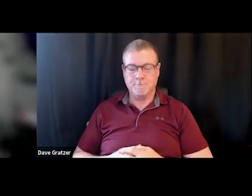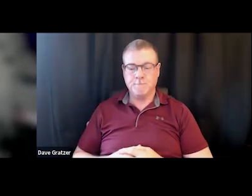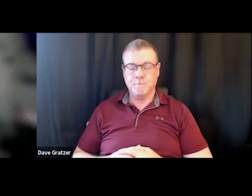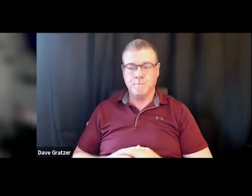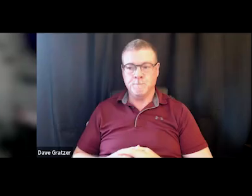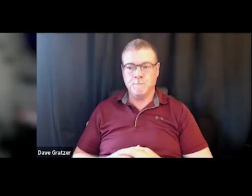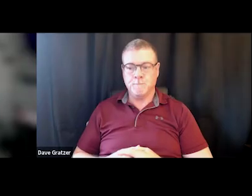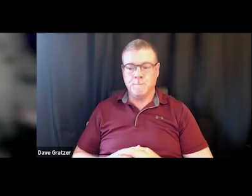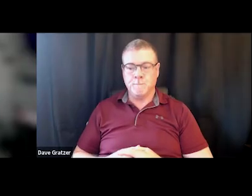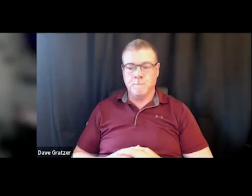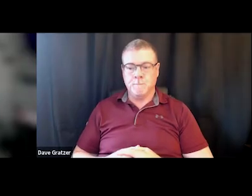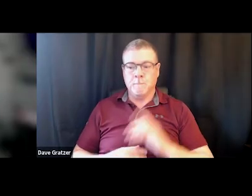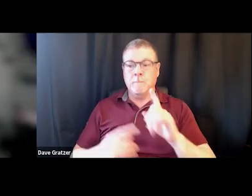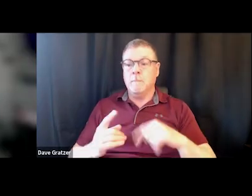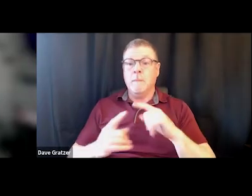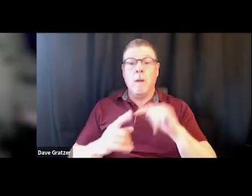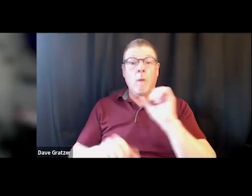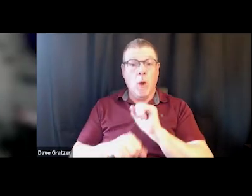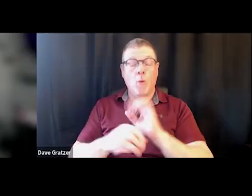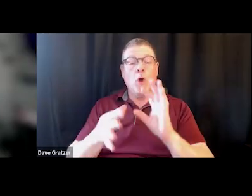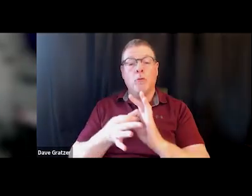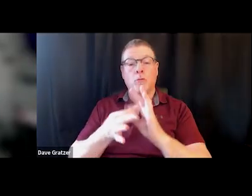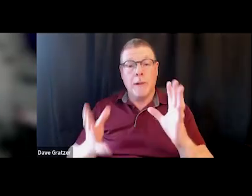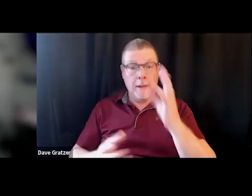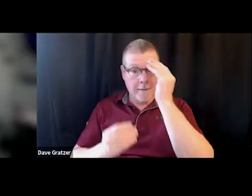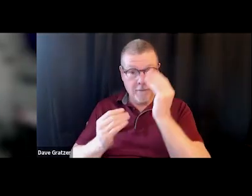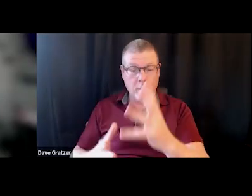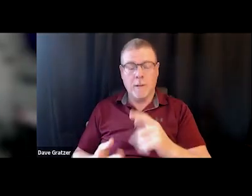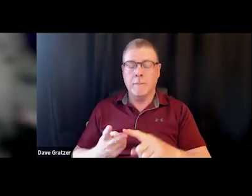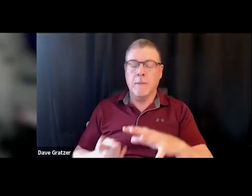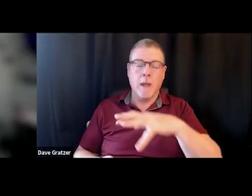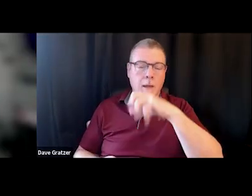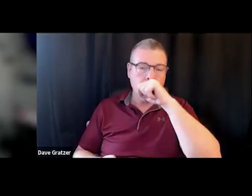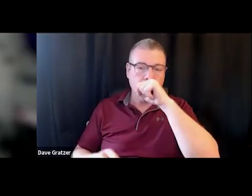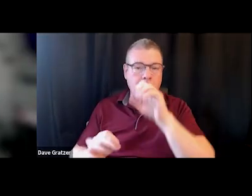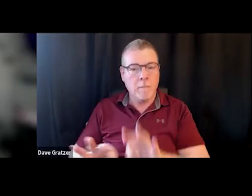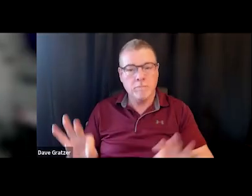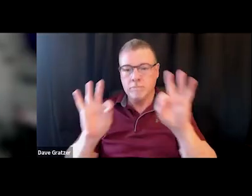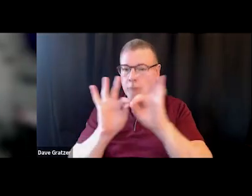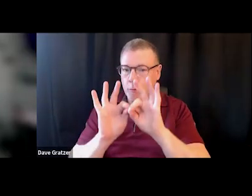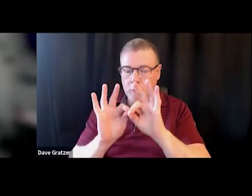Cuando trabajo en esto, trabajo en la divulgación de información. La confidencialidad es una de las primeras cosas que abordo